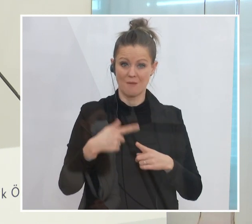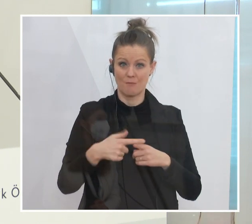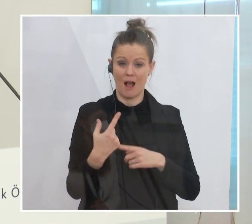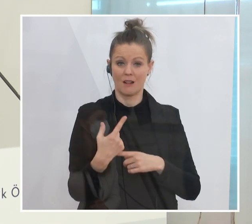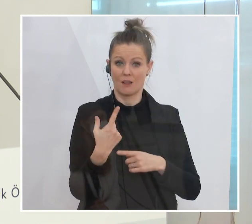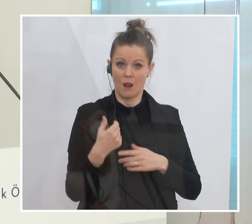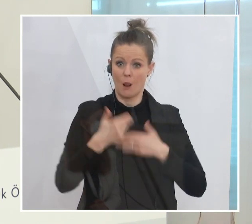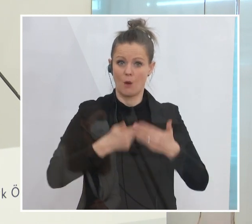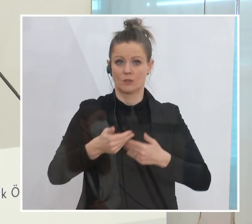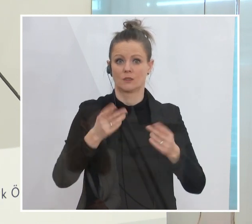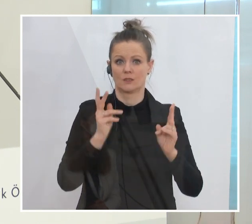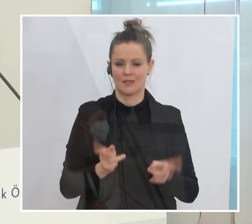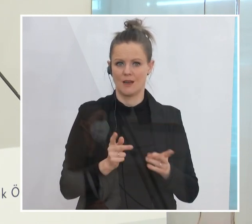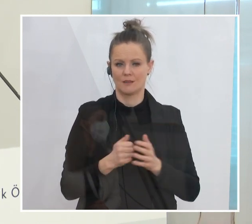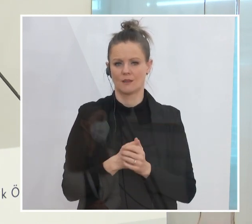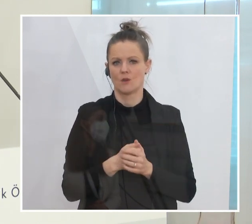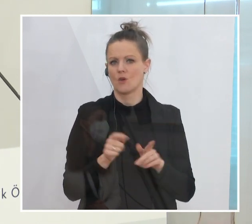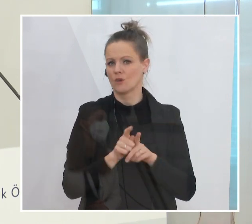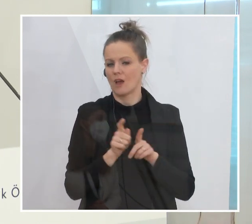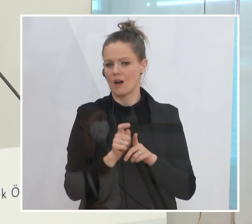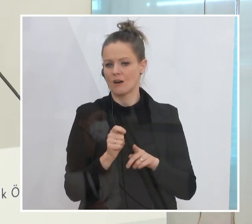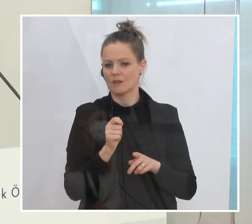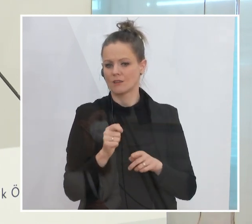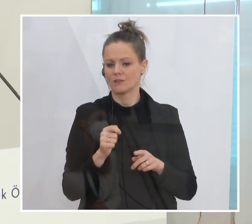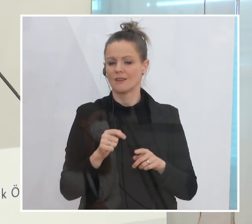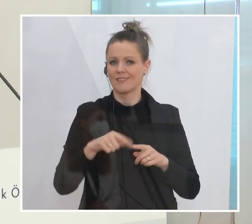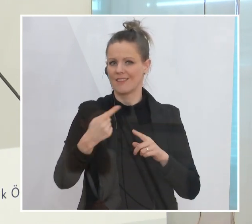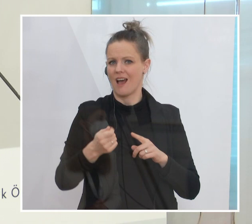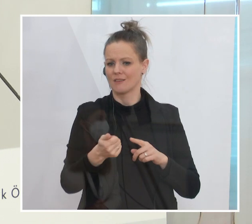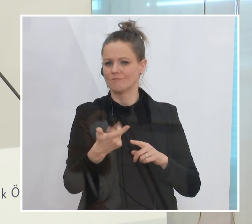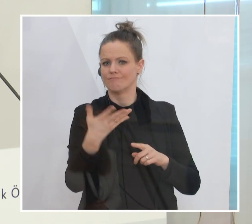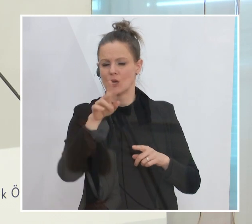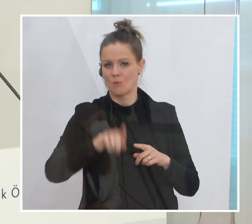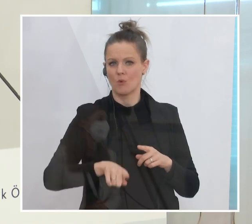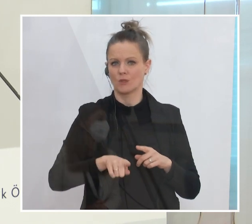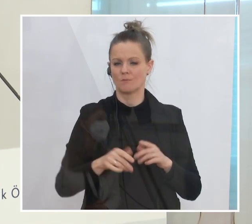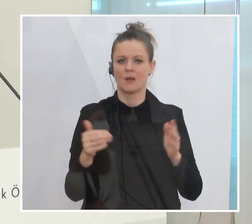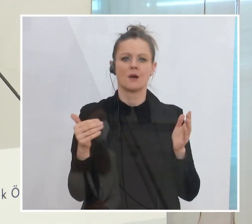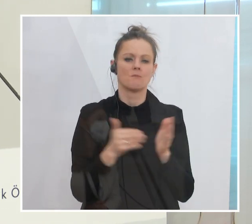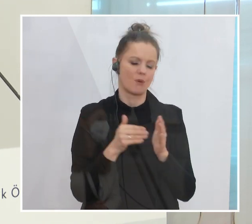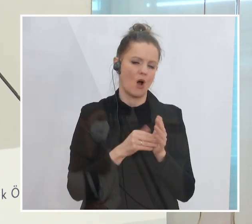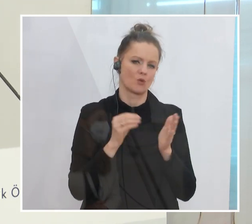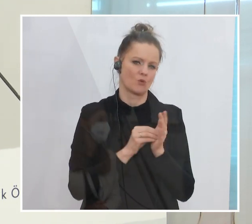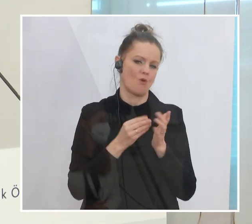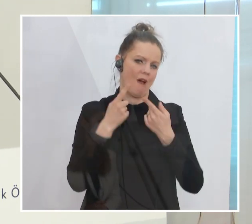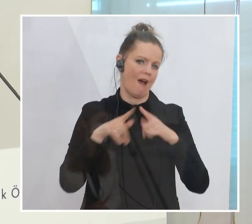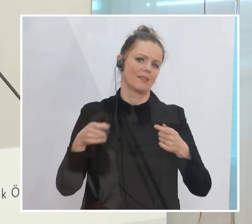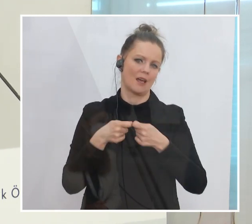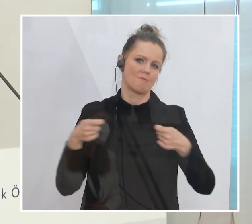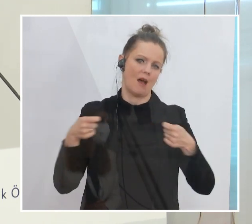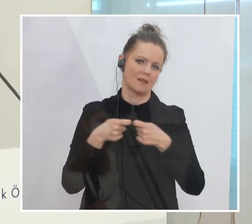und in den ersten Monaten danach wird es weitere Maßnahmen brauchen, um das Wiederaufleben,